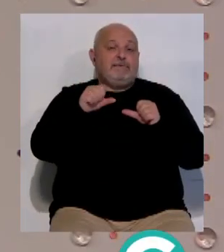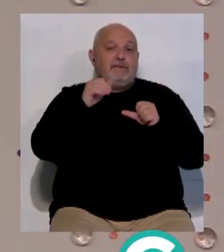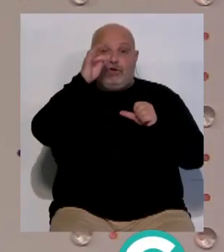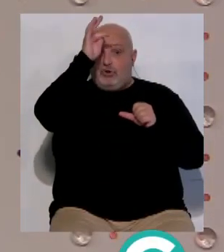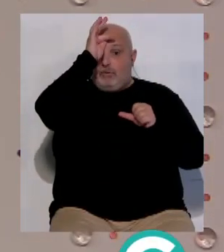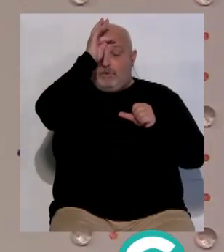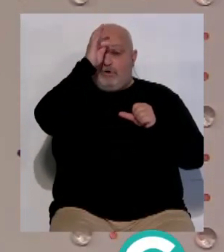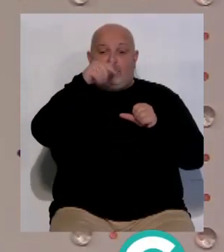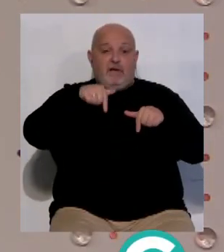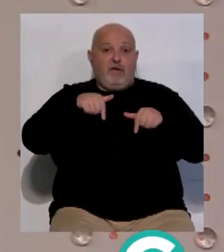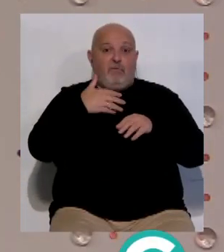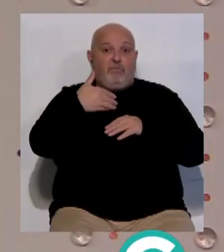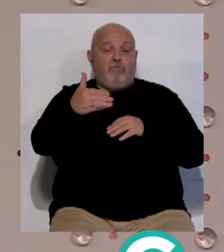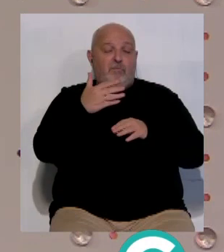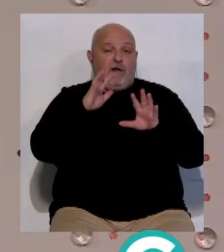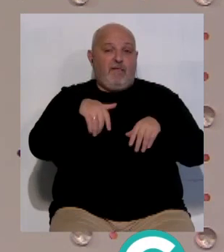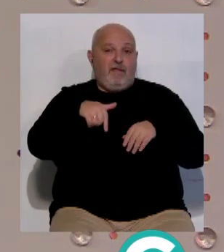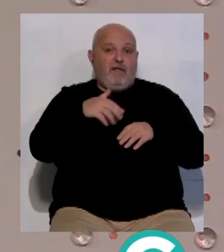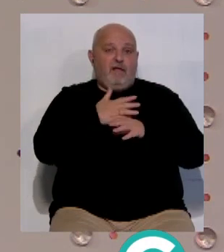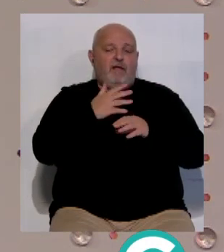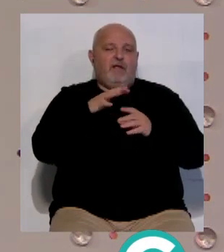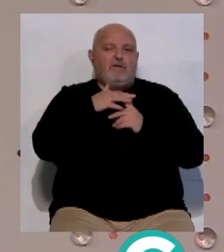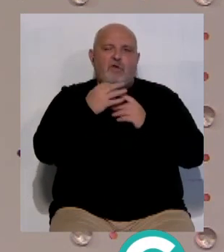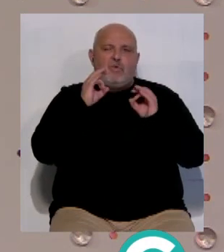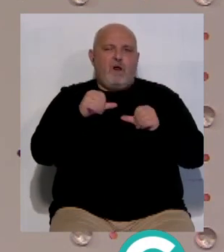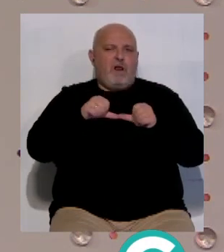no somos capaces de competir por lo menos en las mismas circunstancias que hemos hecho en vigo Sí